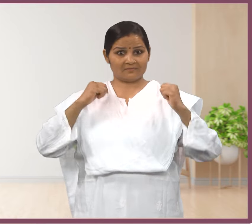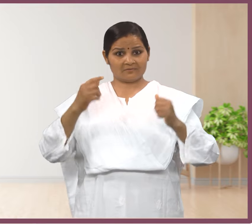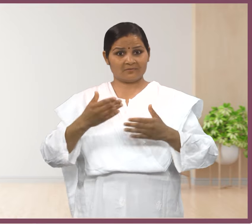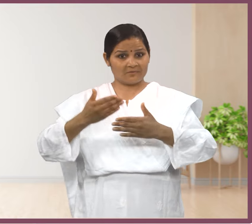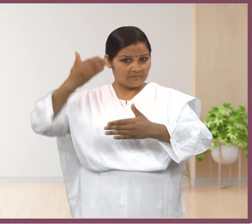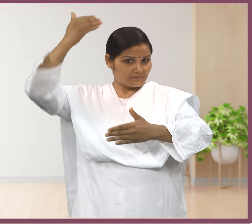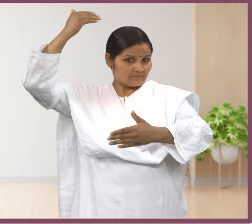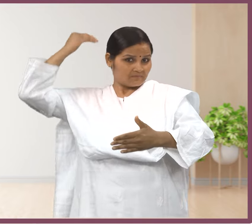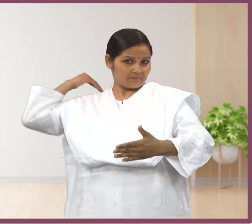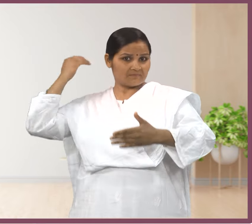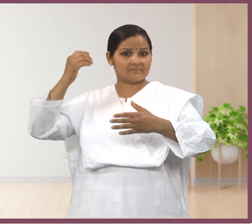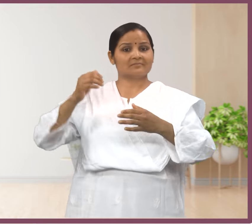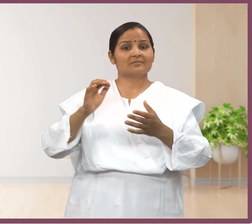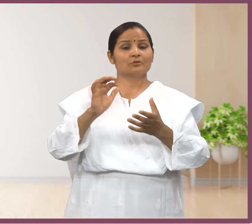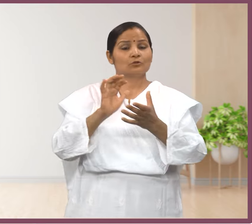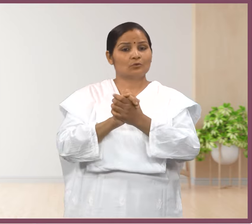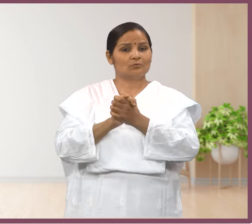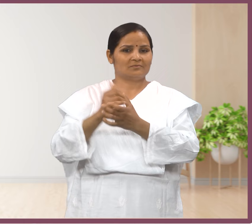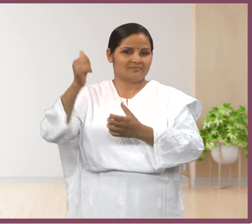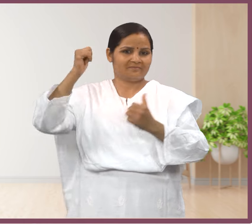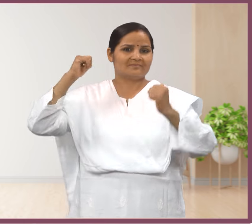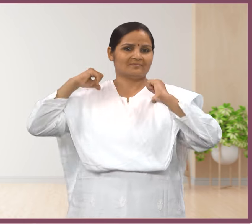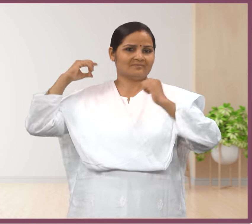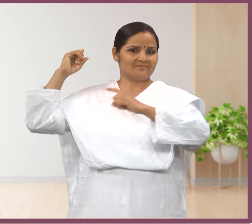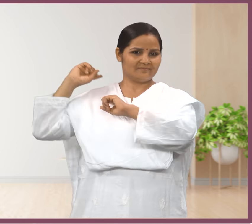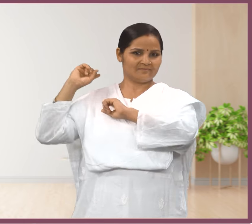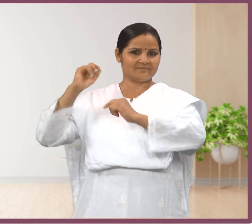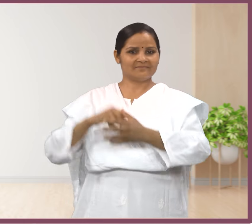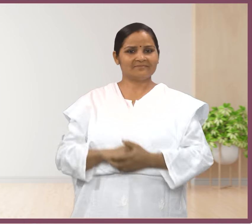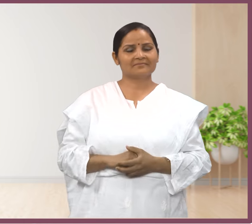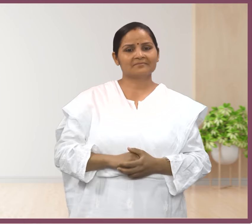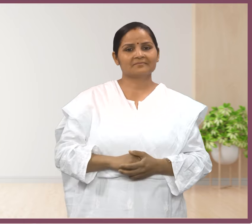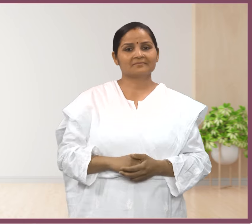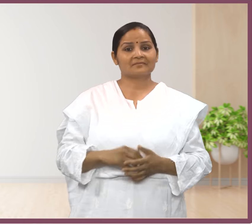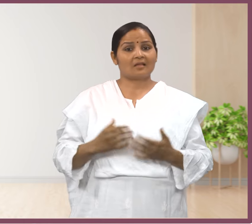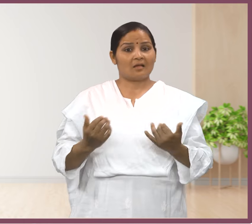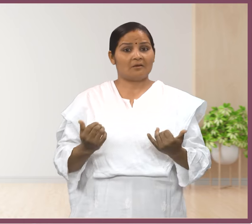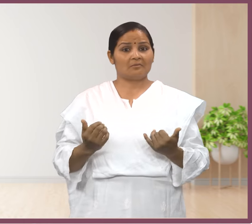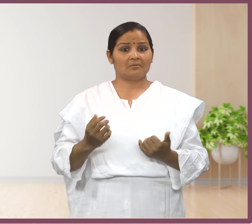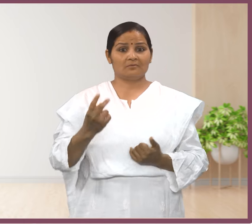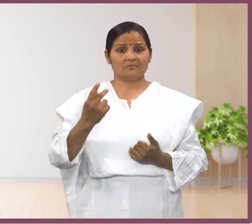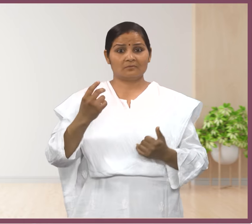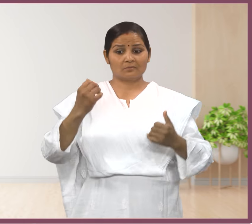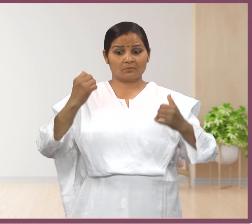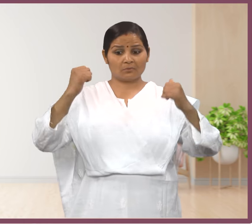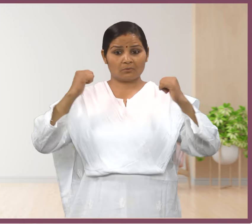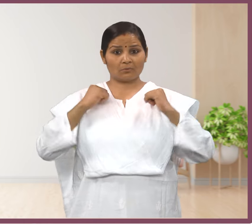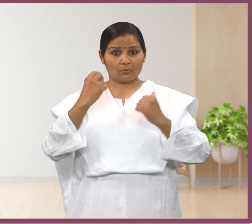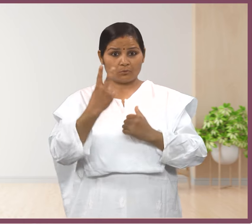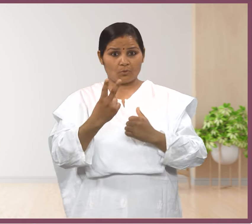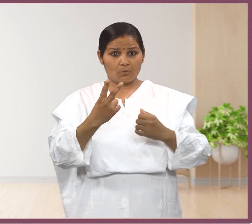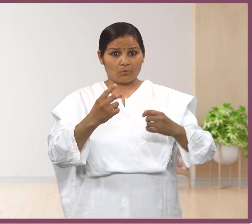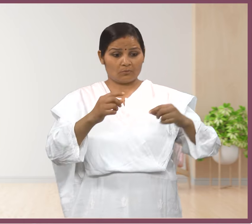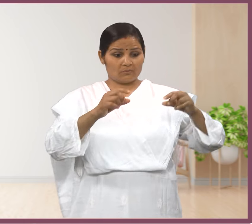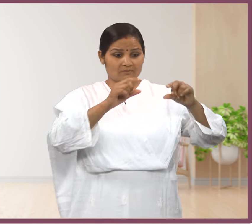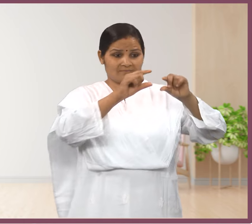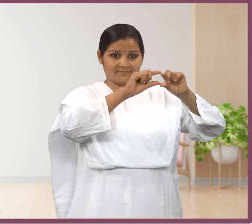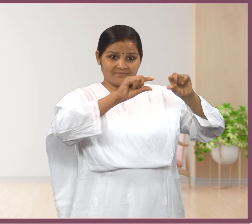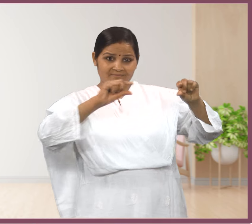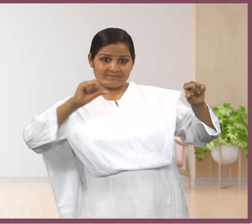తన ఒక స్నేహితున్ని వెనక కూర్చోబెట్టాడు. ఇప్పుడు ఇద్దరు సవారీలు తాడుపై వెళ్లారు.